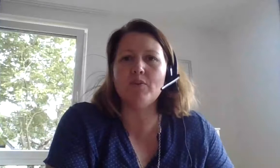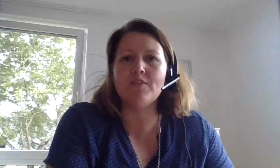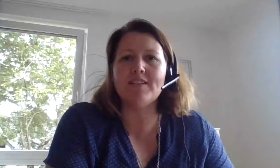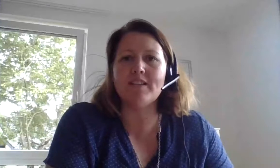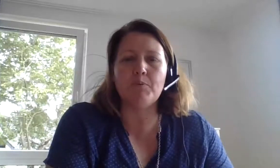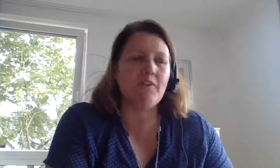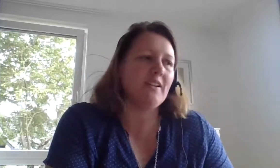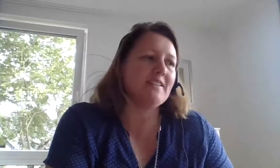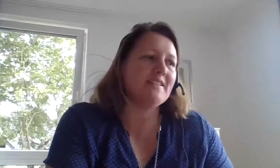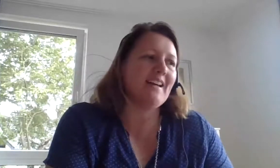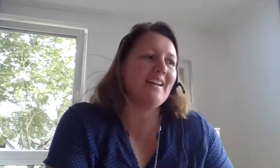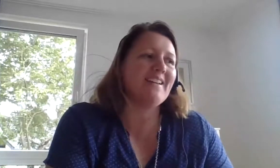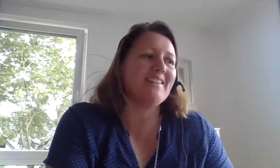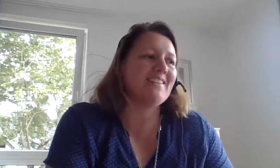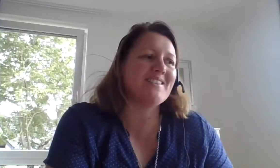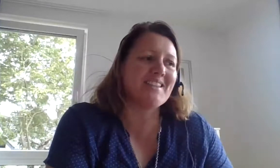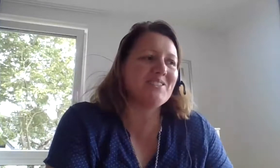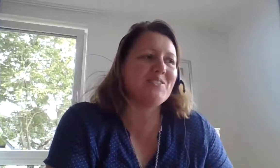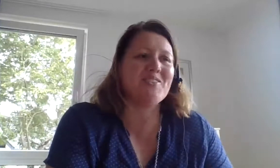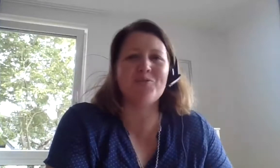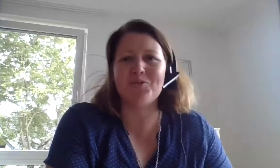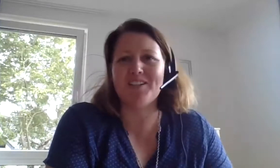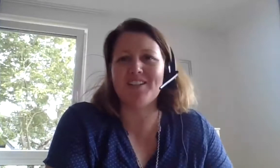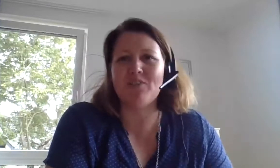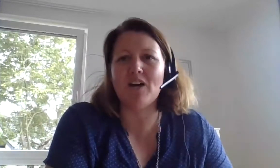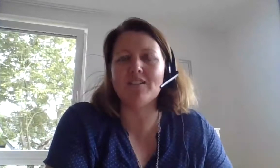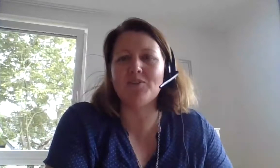بخبرتك السابقة والأمور التي قمتي بها في تايوان